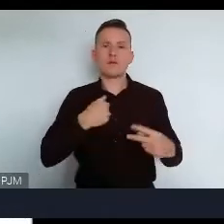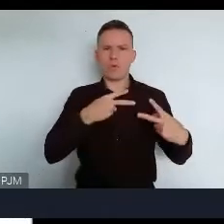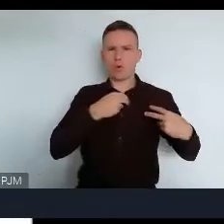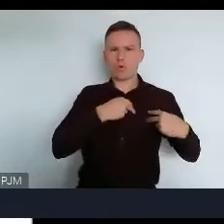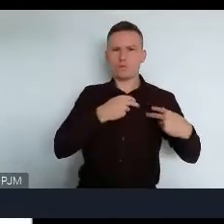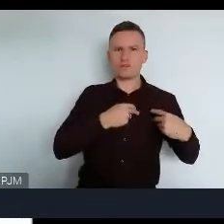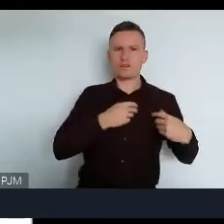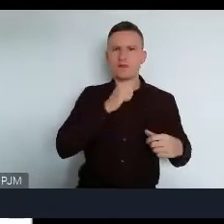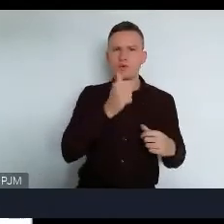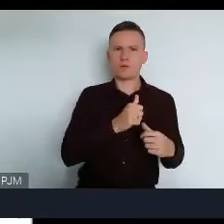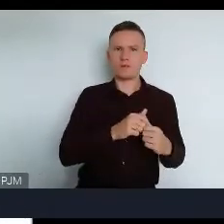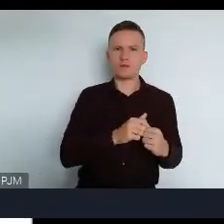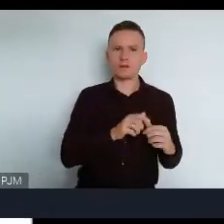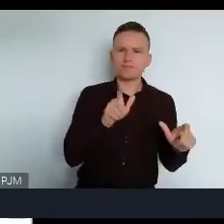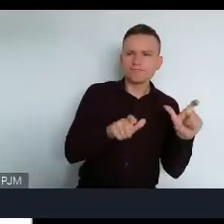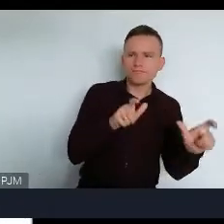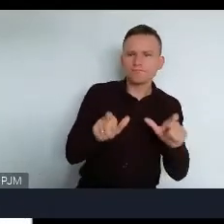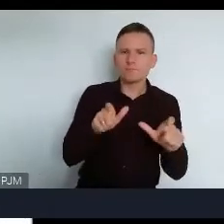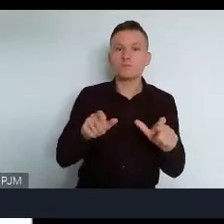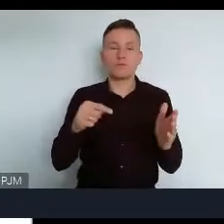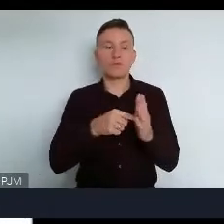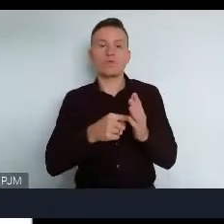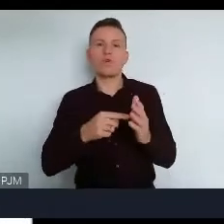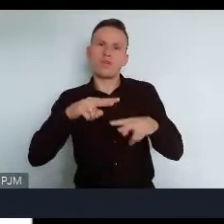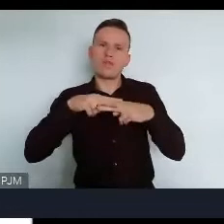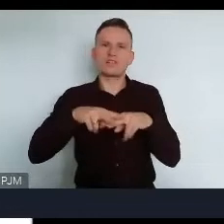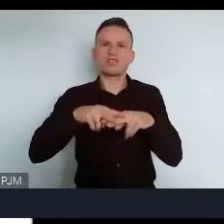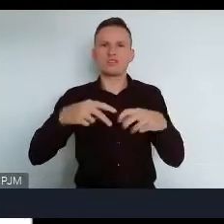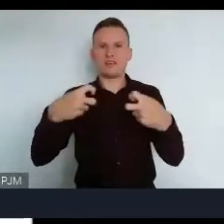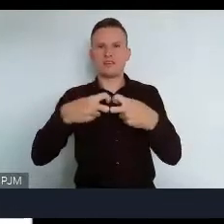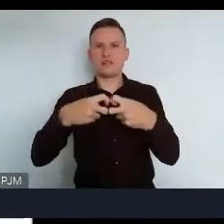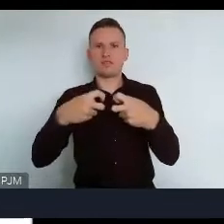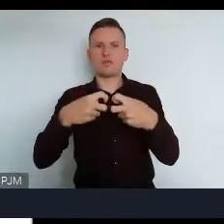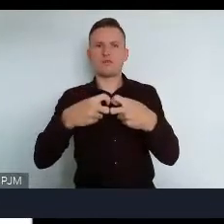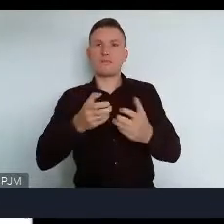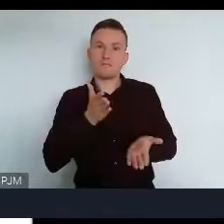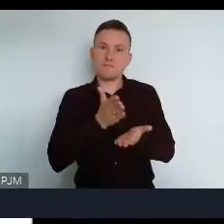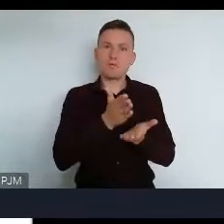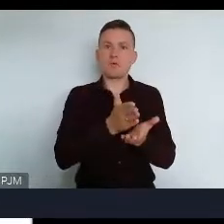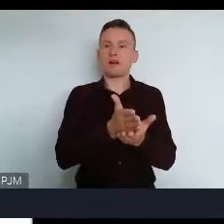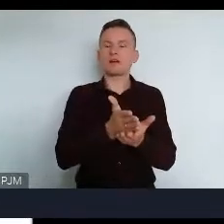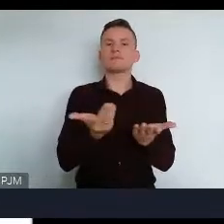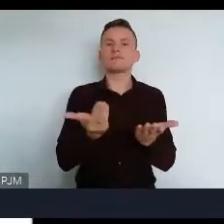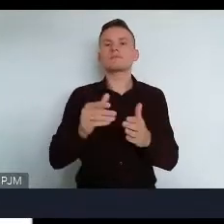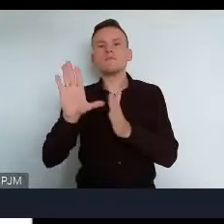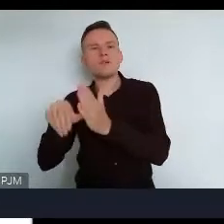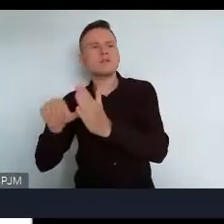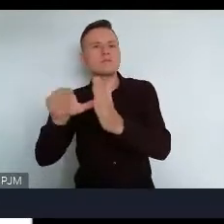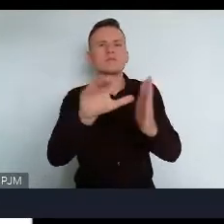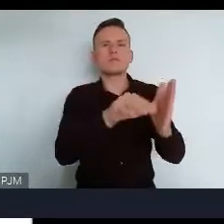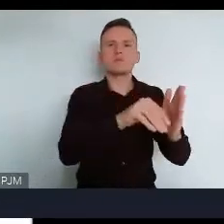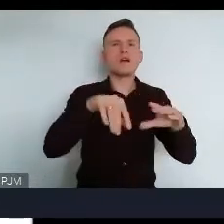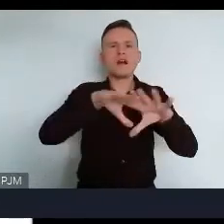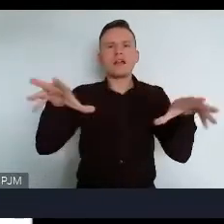stała się ona narzędziem internetowym, które ma poprowadzić miasta w kierunku wspólnej europejskiej wizji zrównoważonego rozwoju.